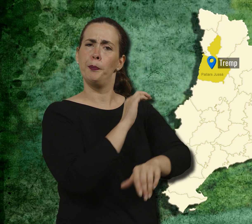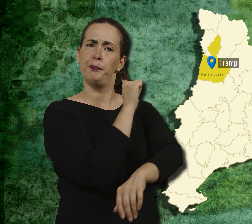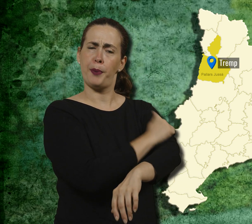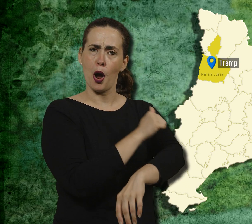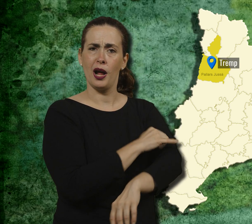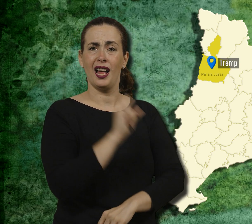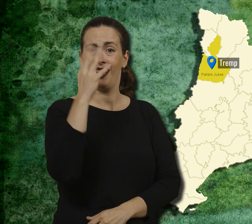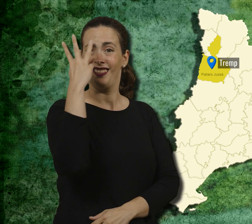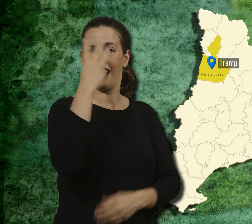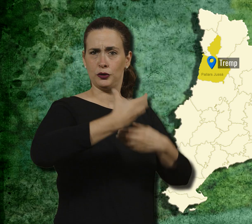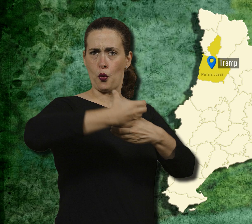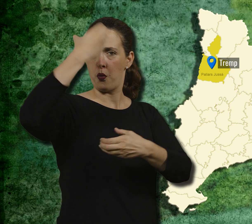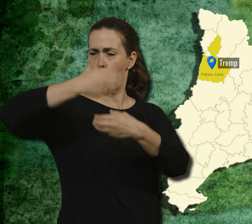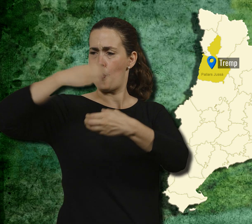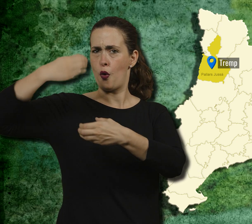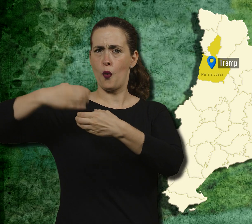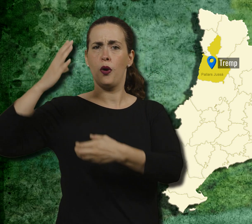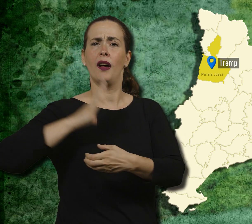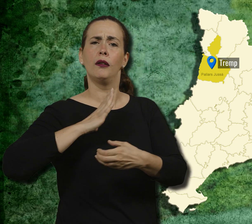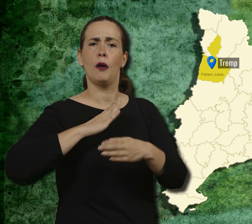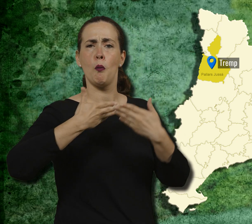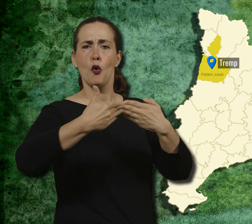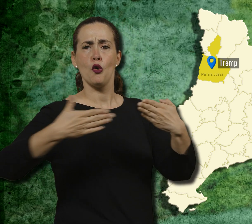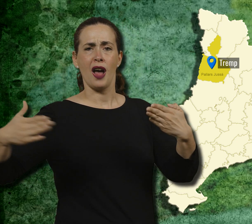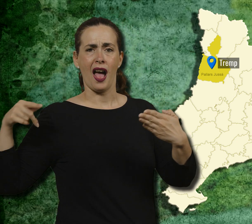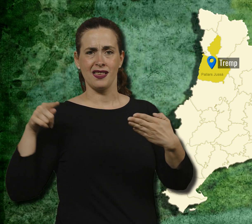l'antic Hospital dels Pobres i les tres torres de la muralla que es conserven